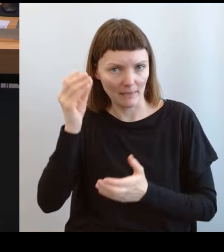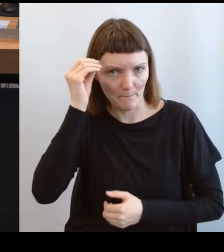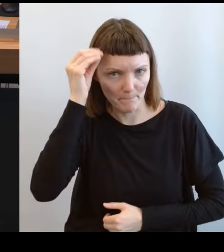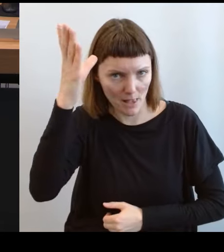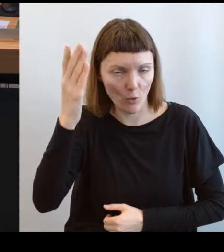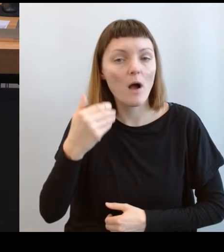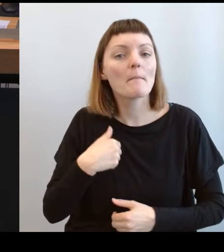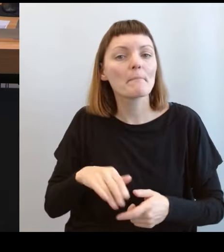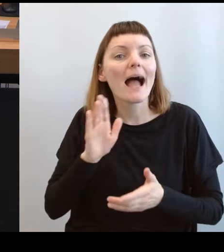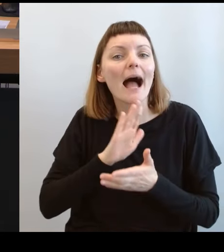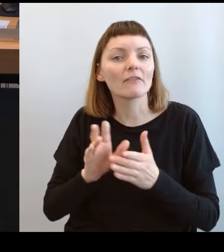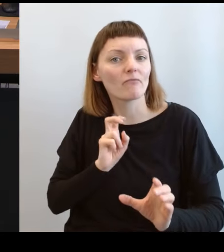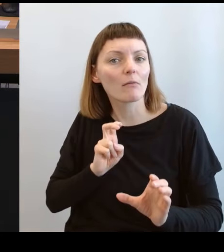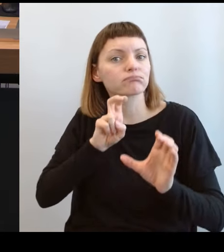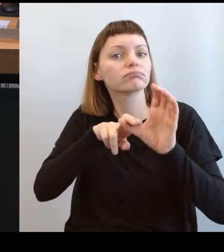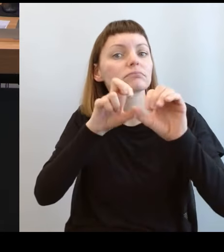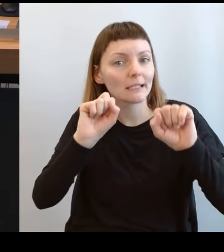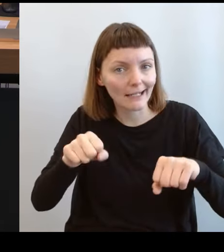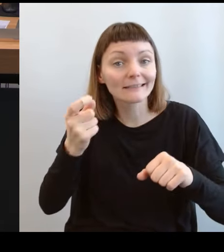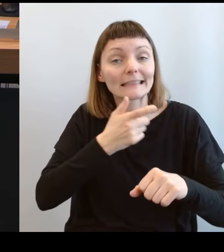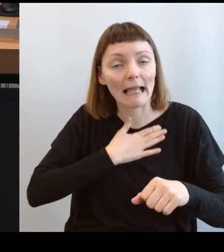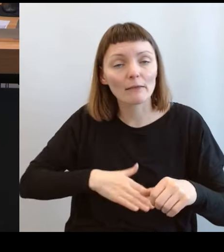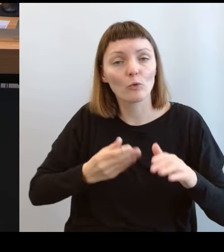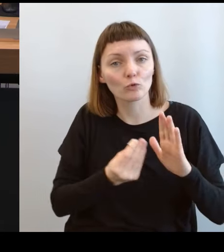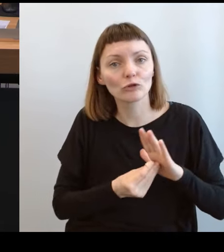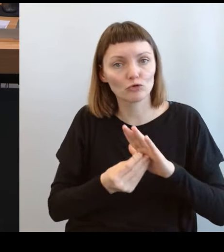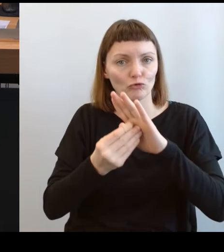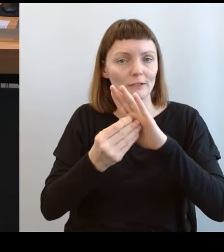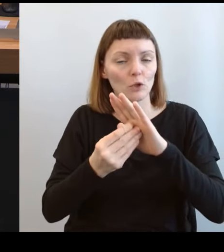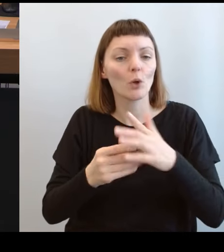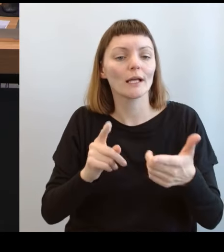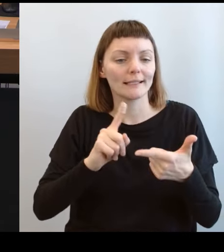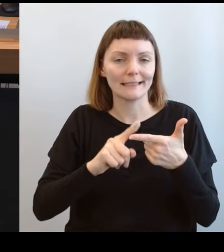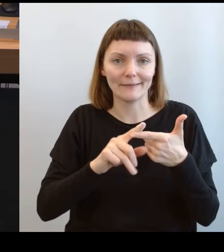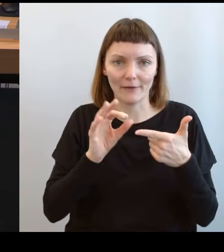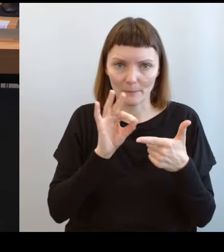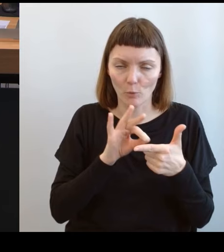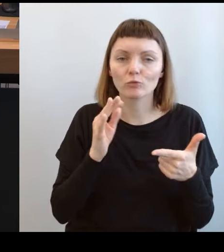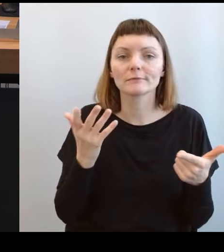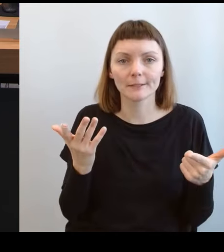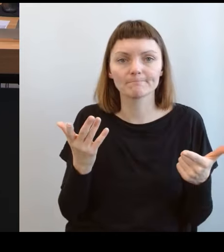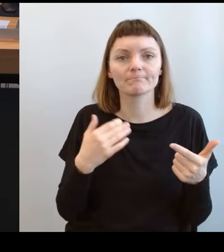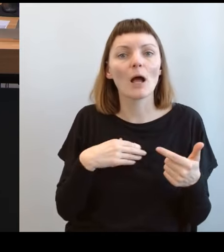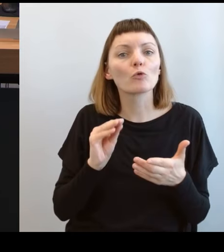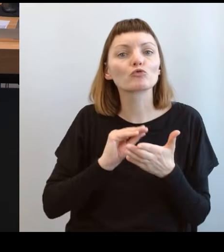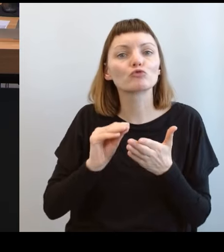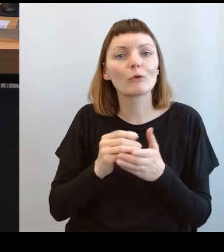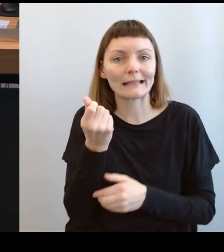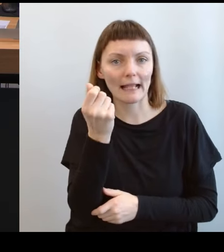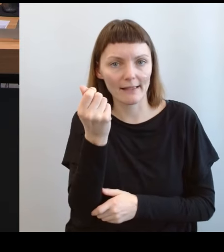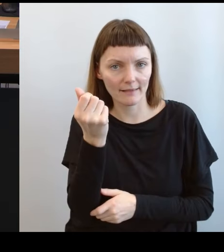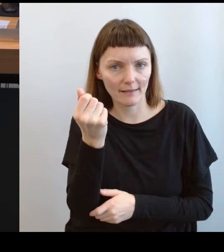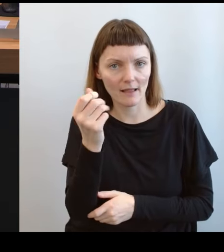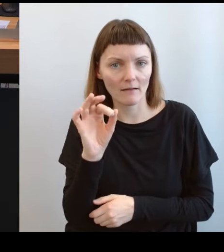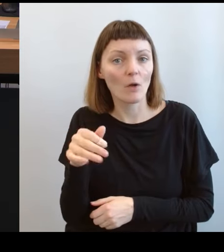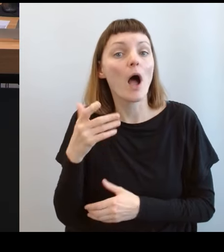vor allen Dingen gucken, dass wir Schulgelder in einigen Bereichen der Ausbildung zukünftig streichen. Und das werden wir auch in den